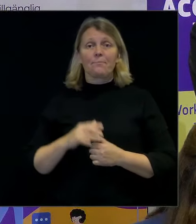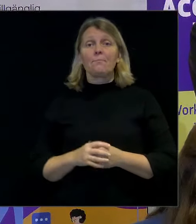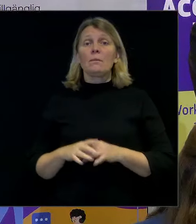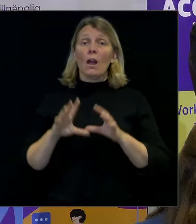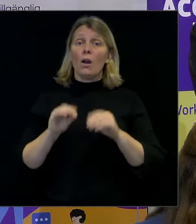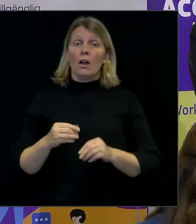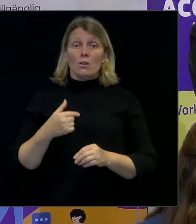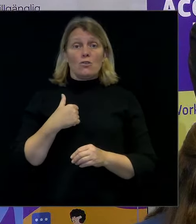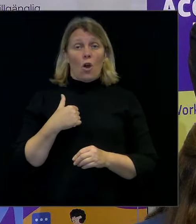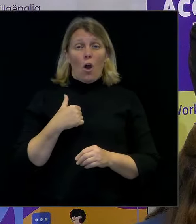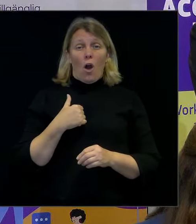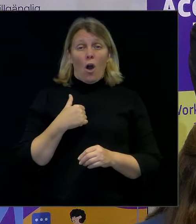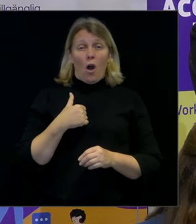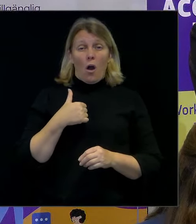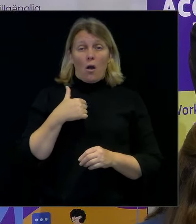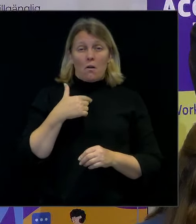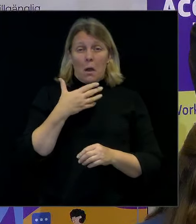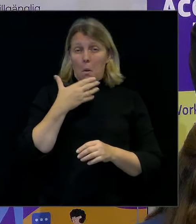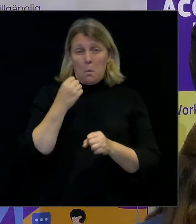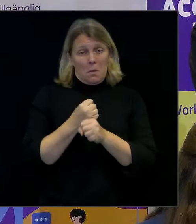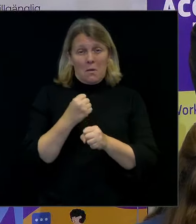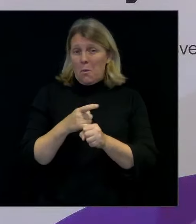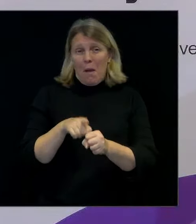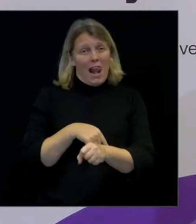Jag har inte arbetat på Post- och Telestyrelsen så länge.